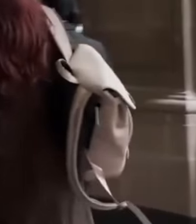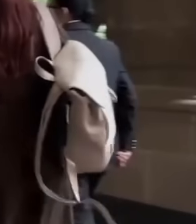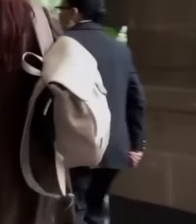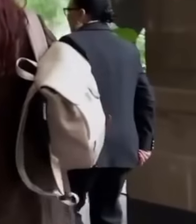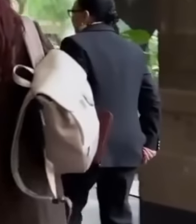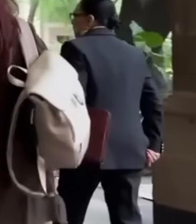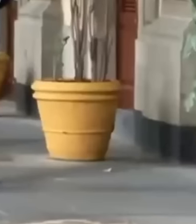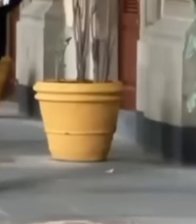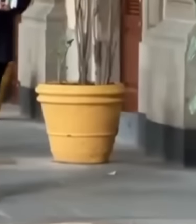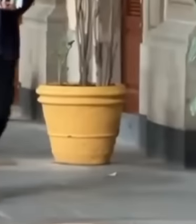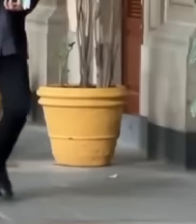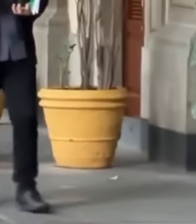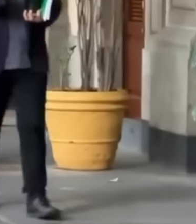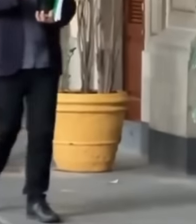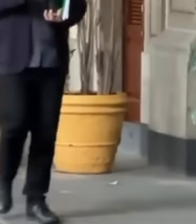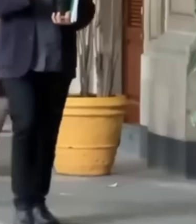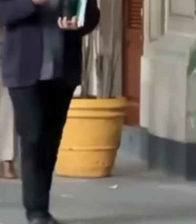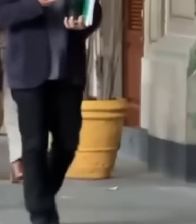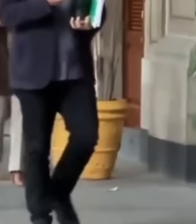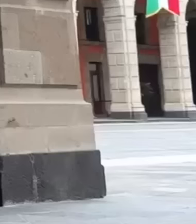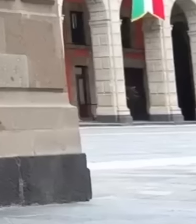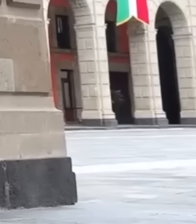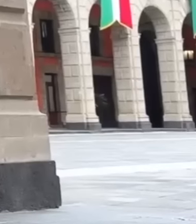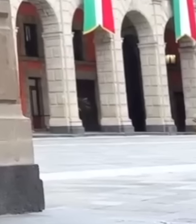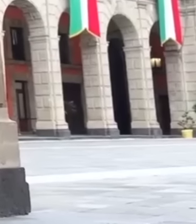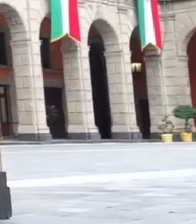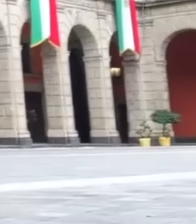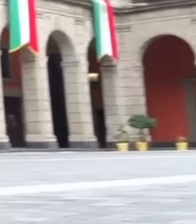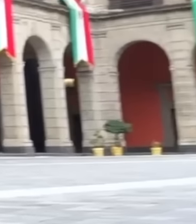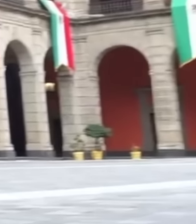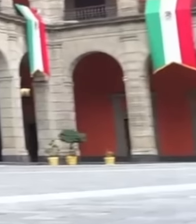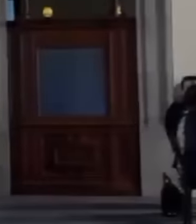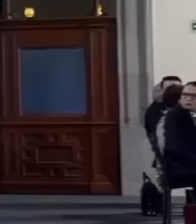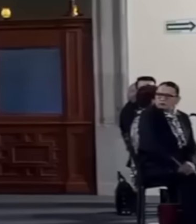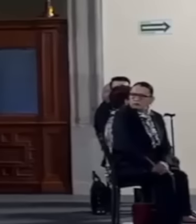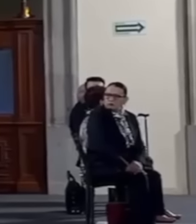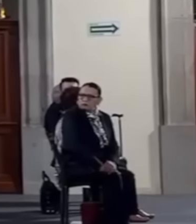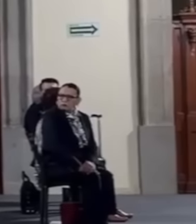para mantener informado al pueblo de México sin necesidad de intermediarios costosos.